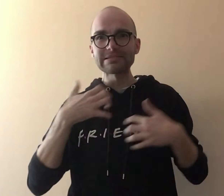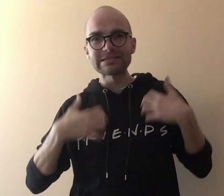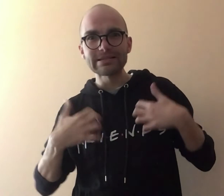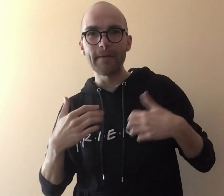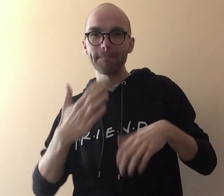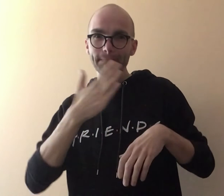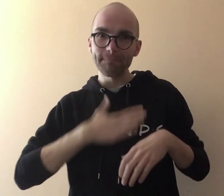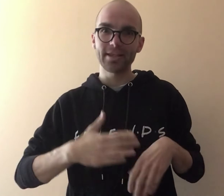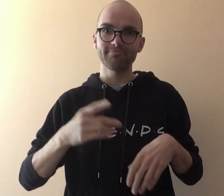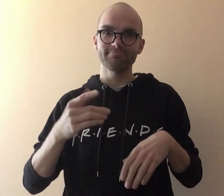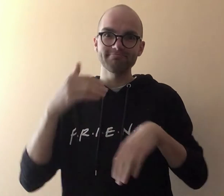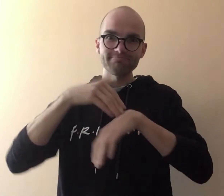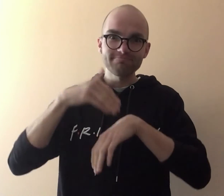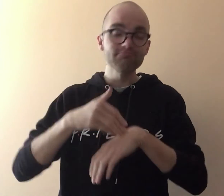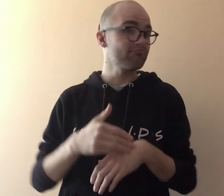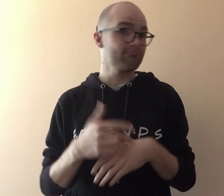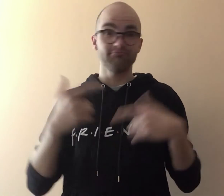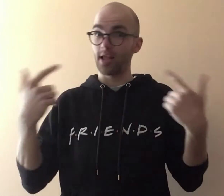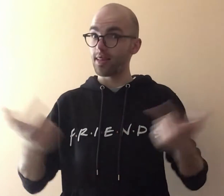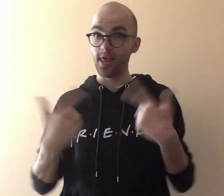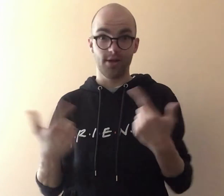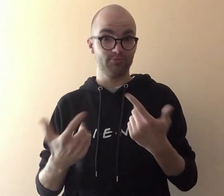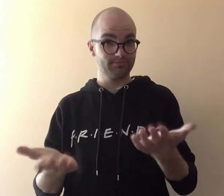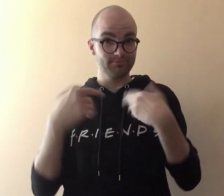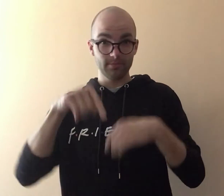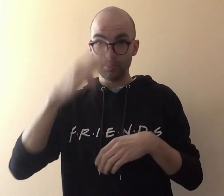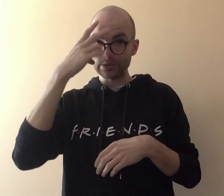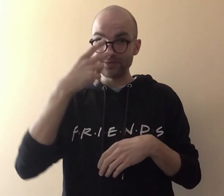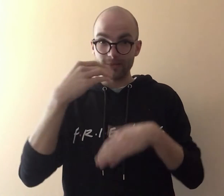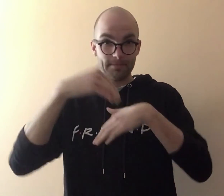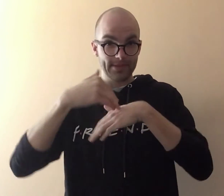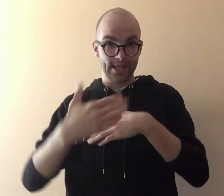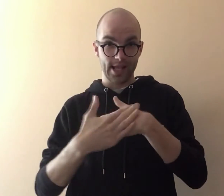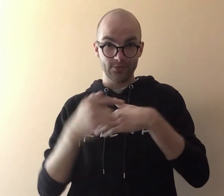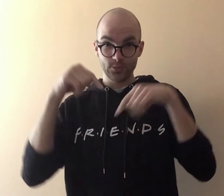Če ste zainteresirani za prijavo. Se lahko prijavite pri nas, pri Moosvid-u!